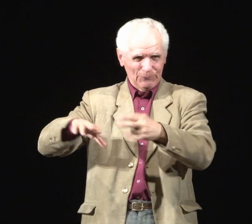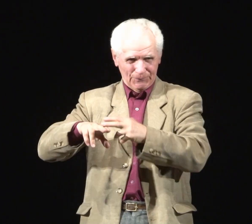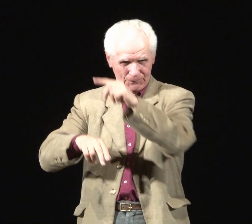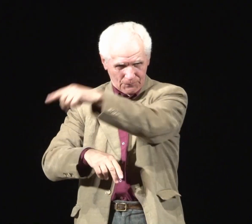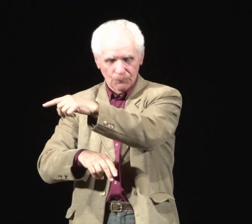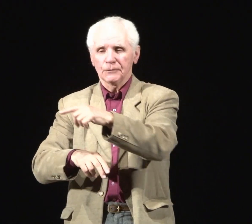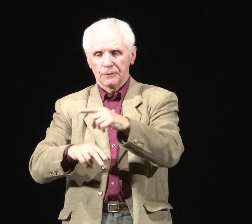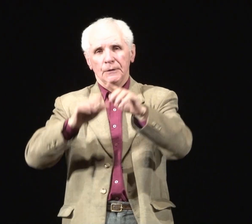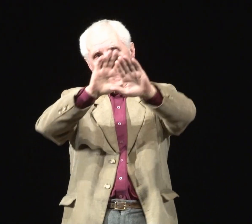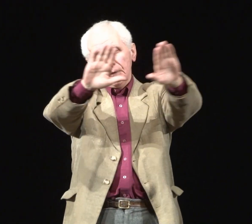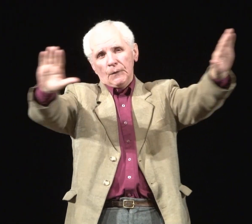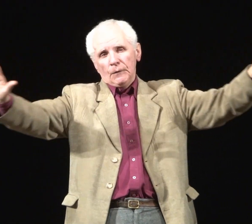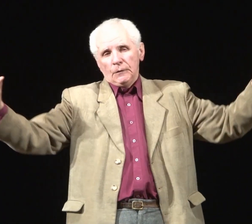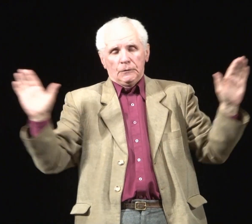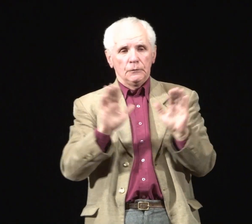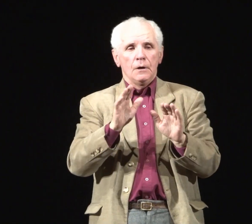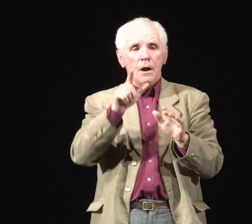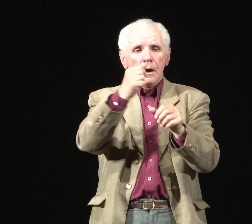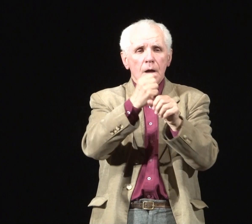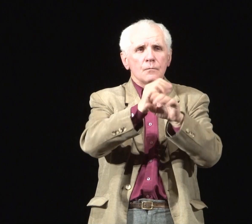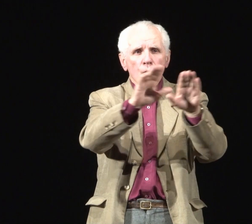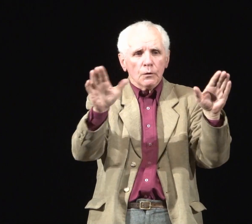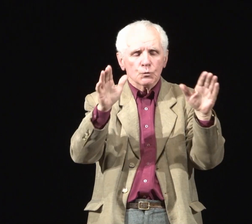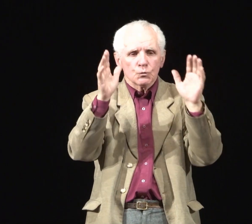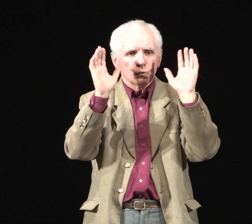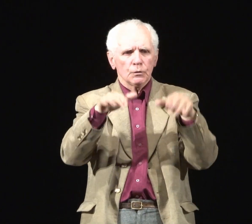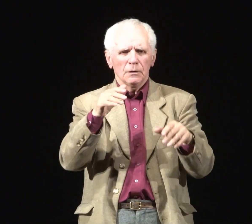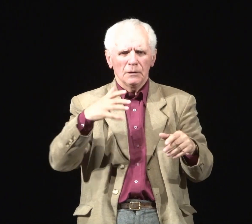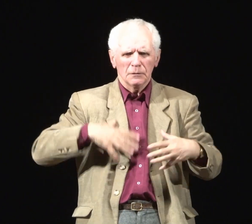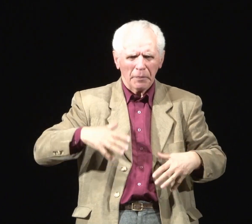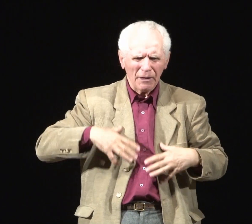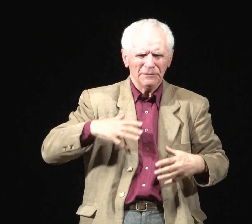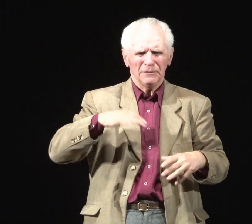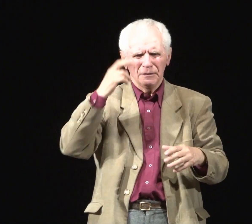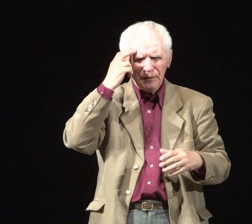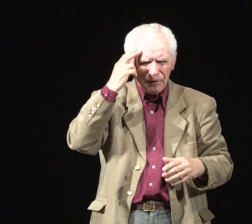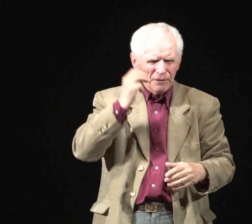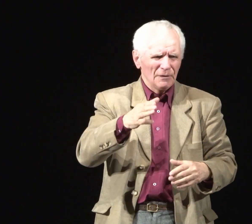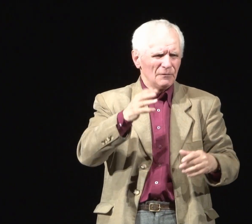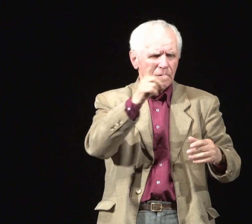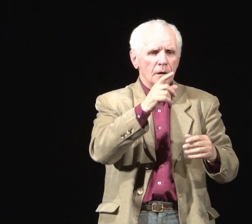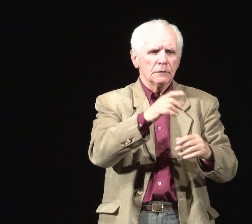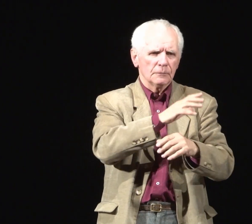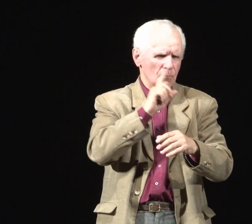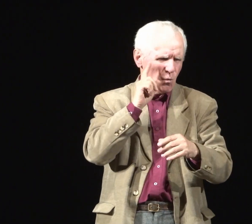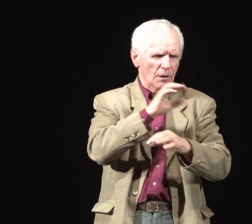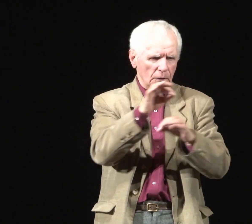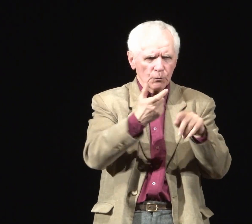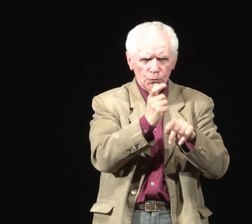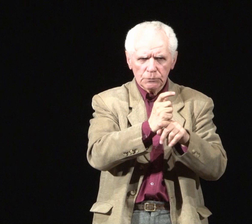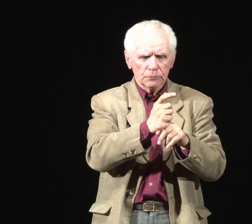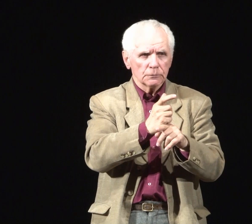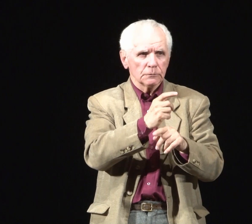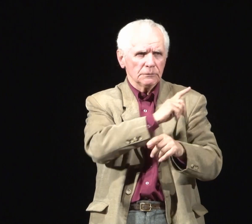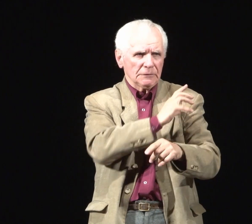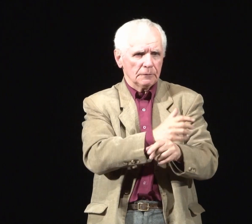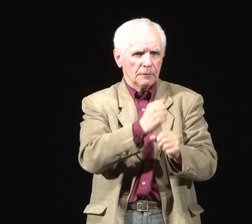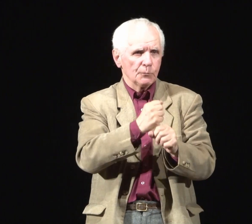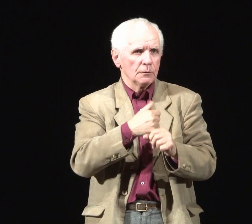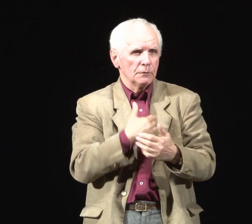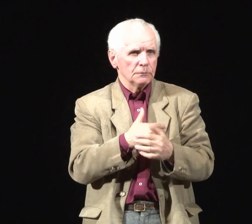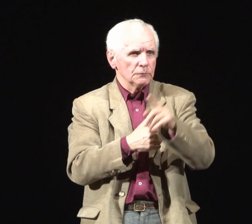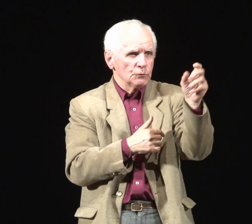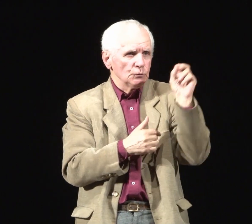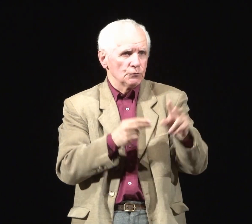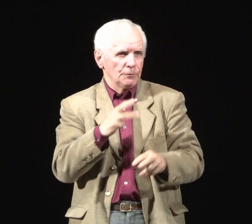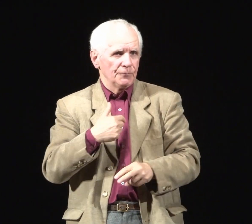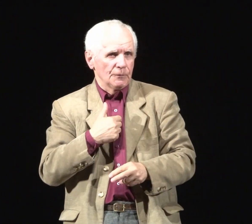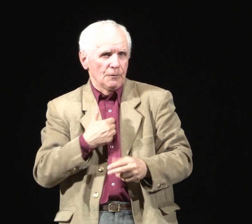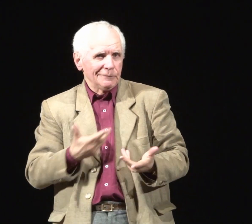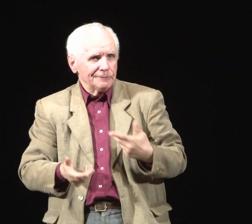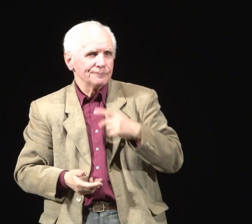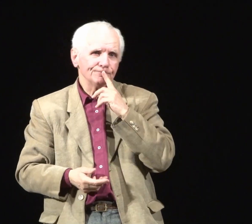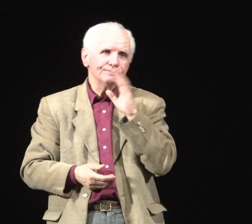Работ было много, я видел много сильных творений, думал, что мне уже ничего не светит